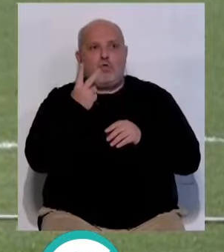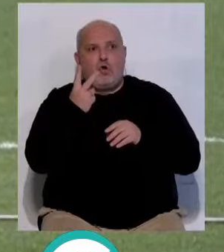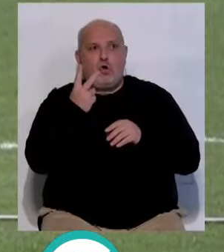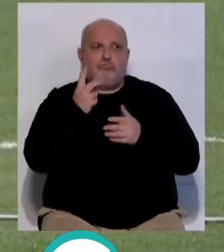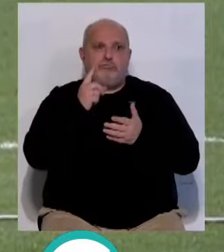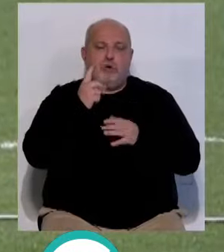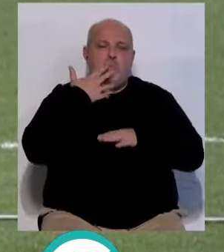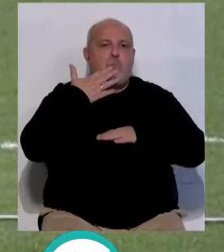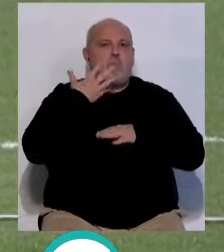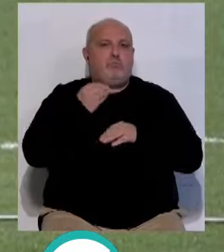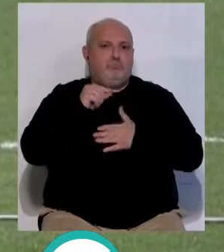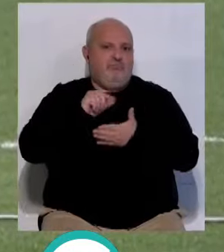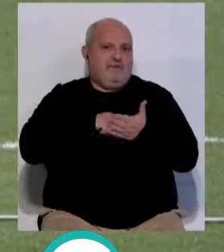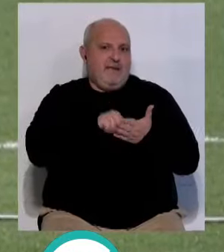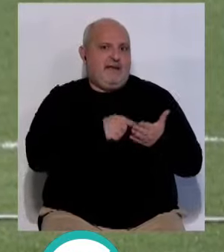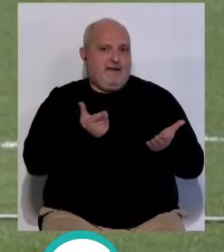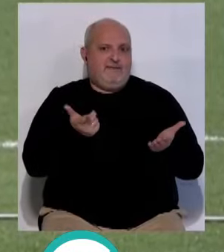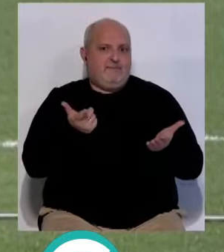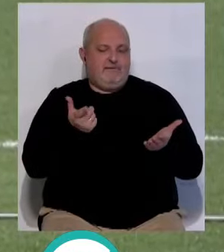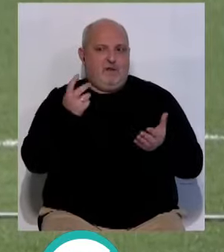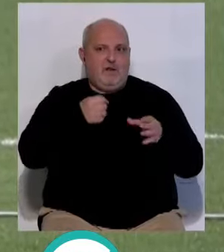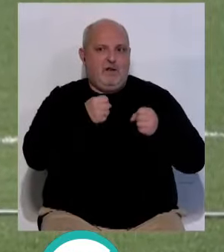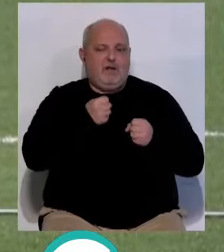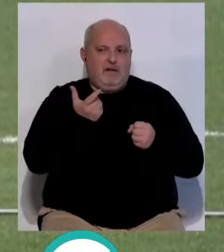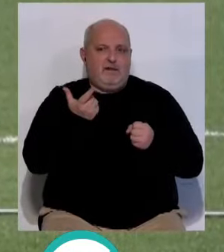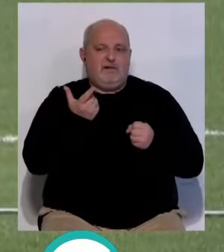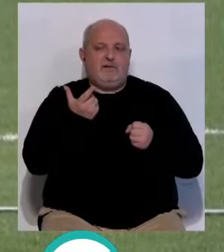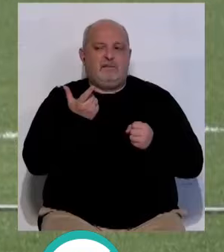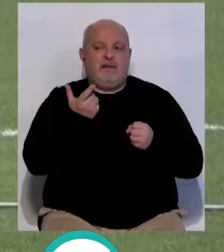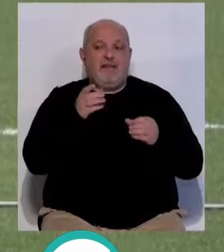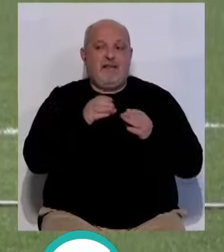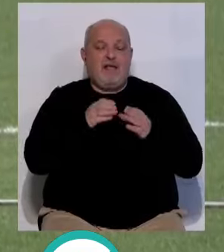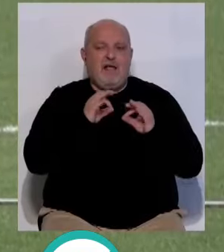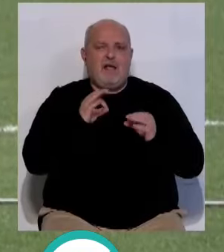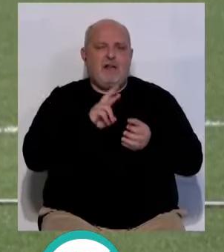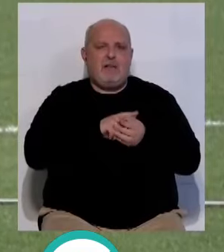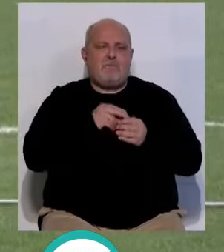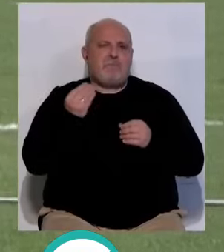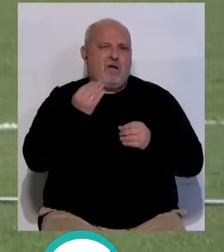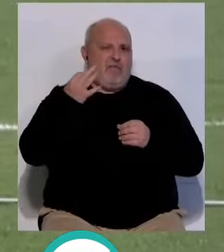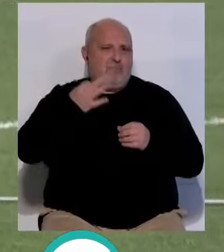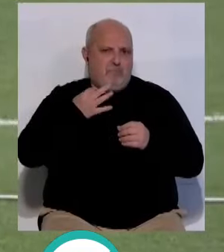como mucho porque el equipo que una cosa no quita la otra el equipo puede rendir mucho mejor Sergio